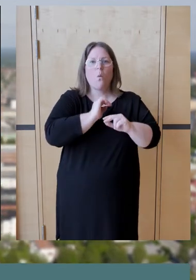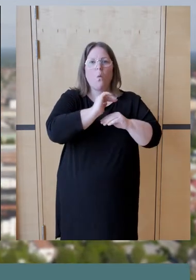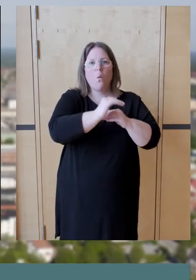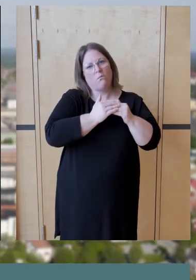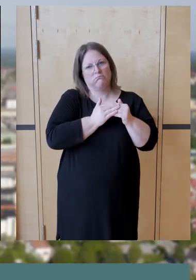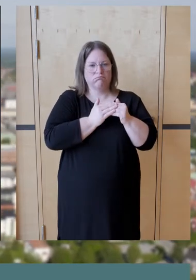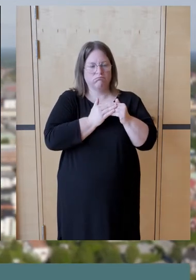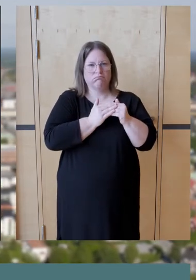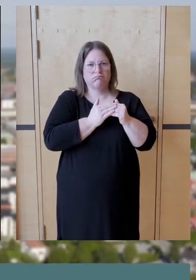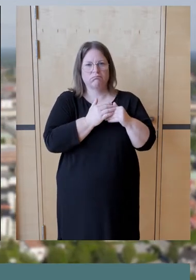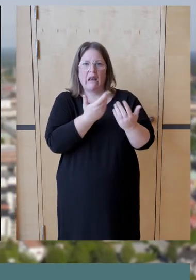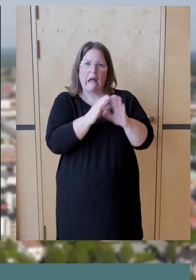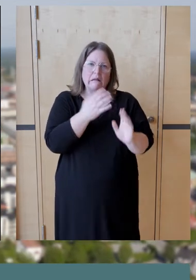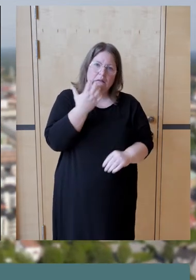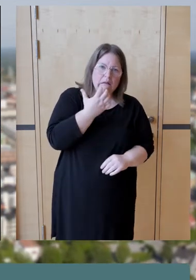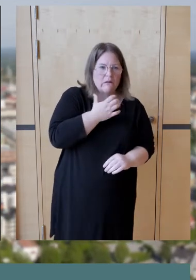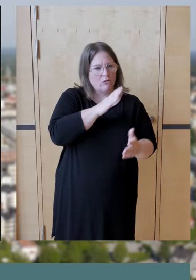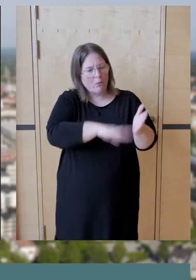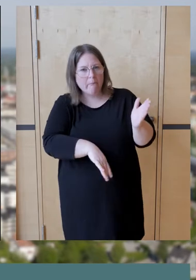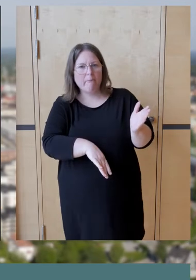Och nyheter som är avsedda för parboende som inte